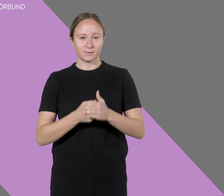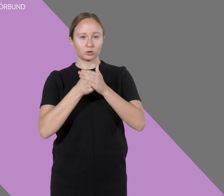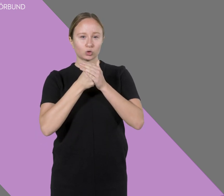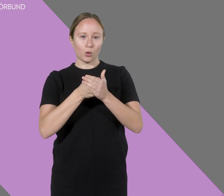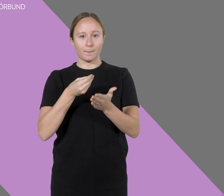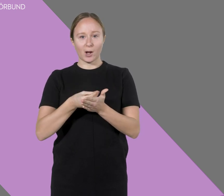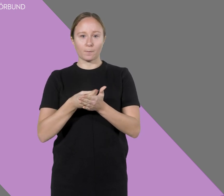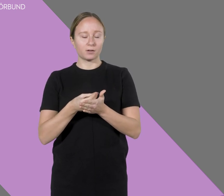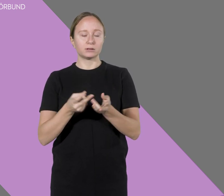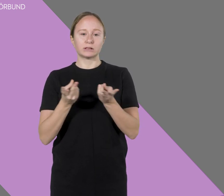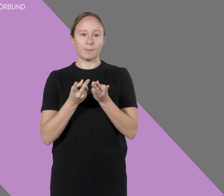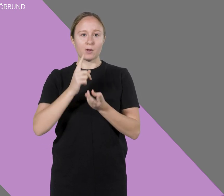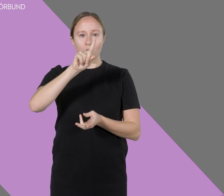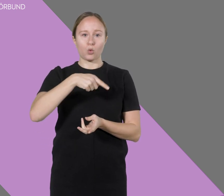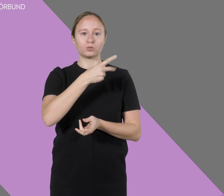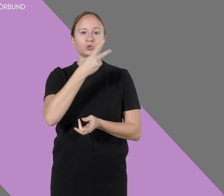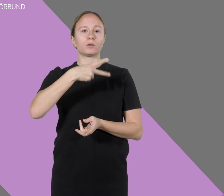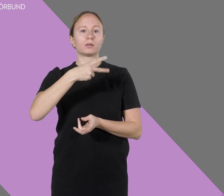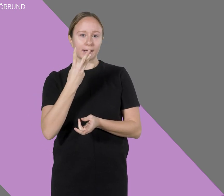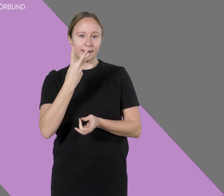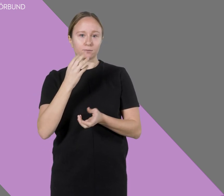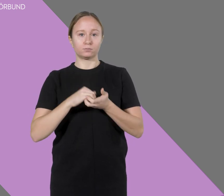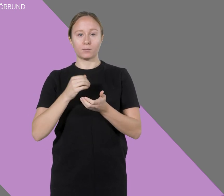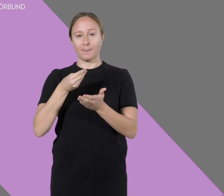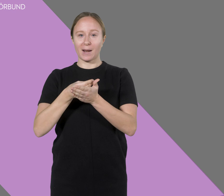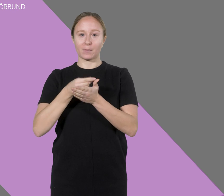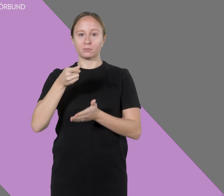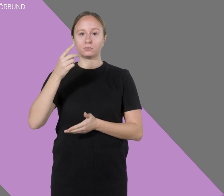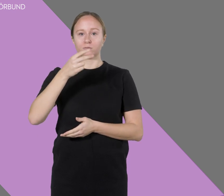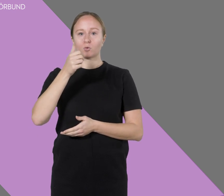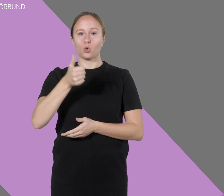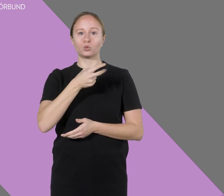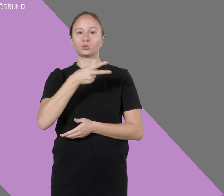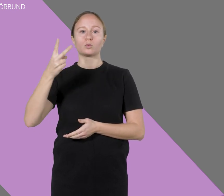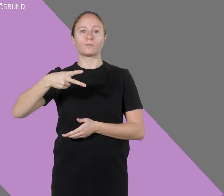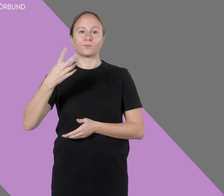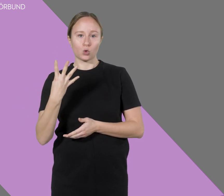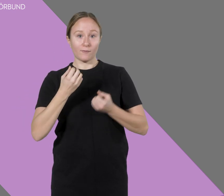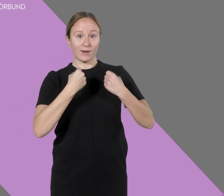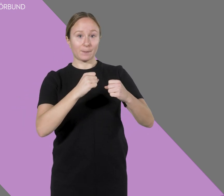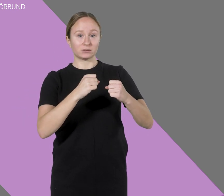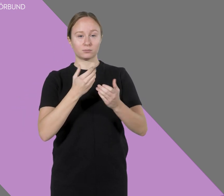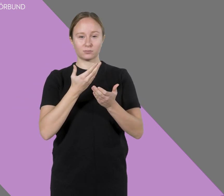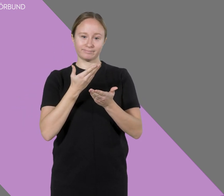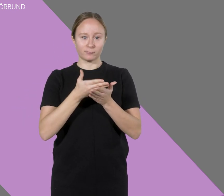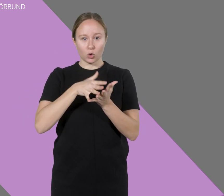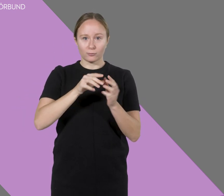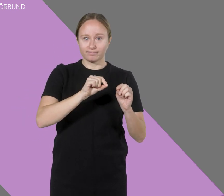Understödsbeloppet är dock detsamma som år 2023, - och beloppet täcker därför inte helt de totala kostnaderna -